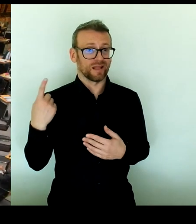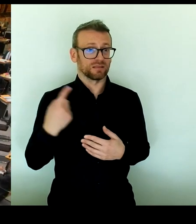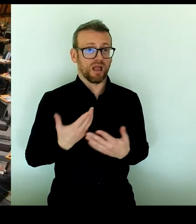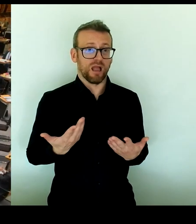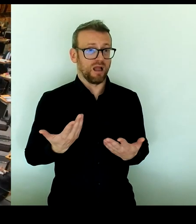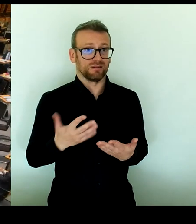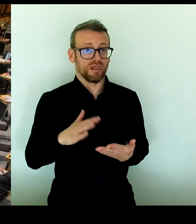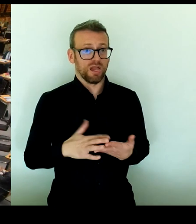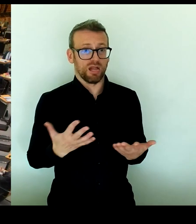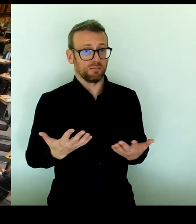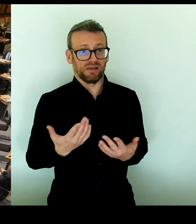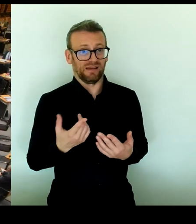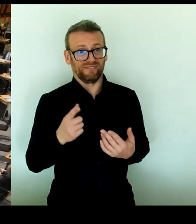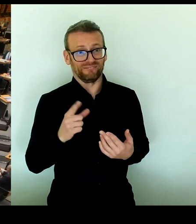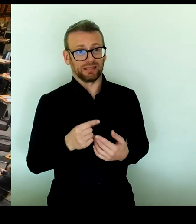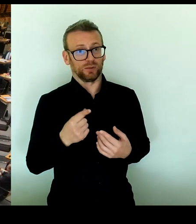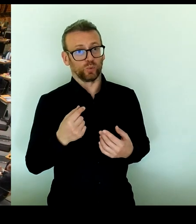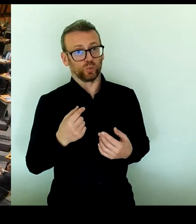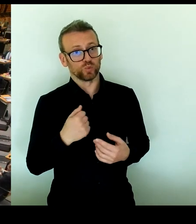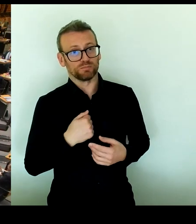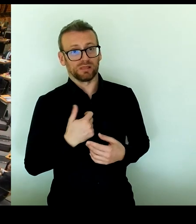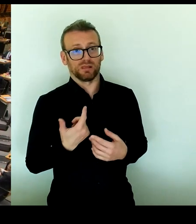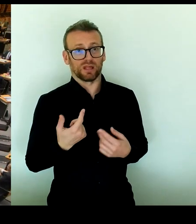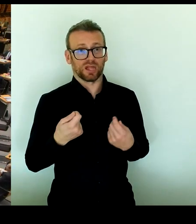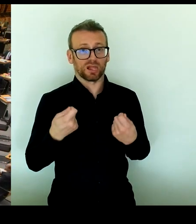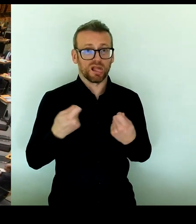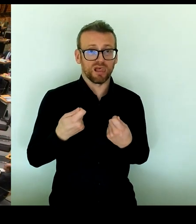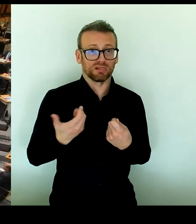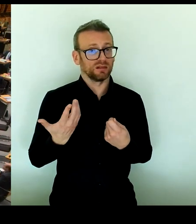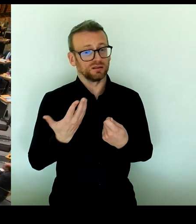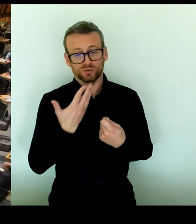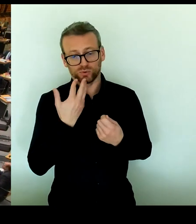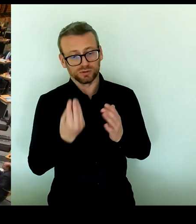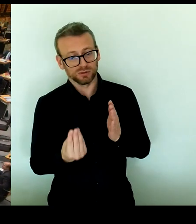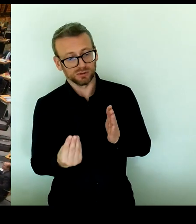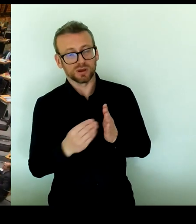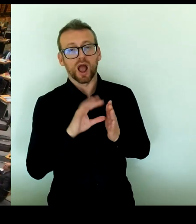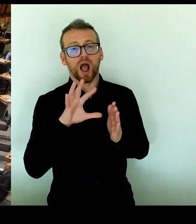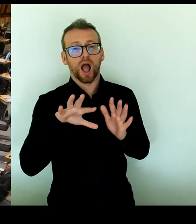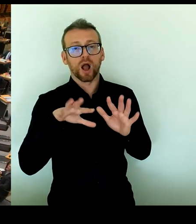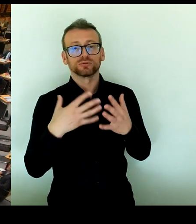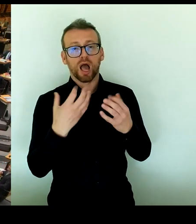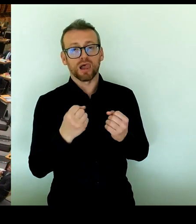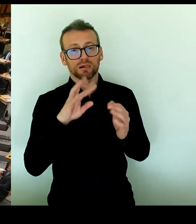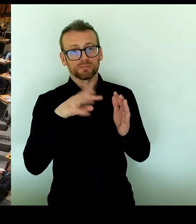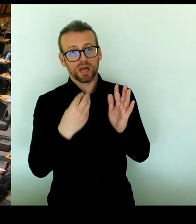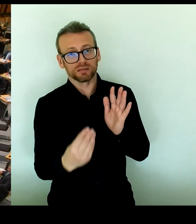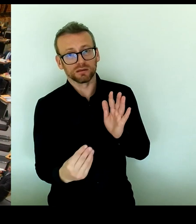(Beifall) (Rednerwechsel) Vielen Dank, Herr Kollege. Weitere Wortmeldungen liegen nicht vor. Vorgeschlagen wird die Überweisung des Antrags an den